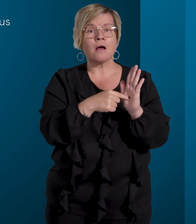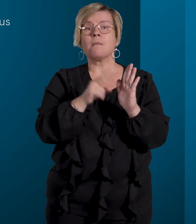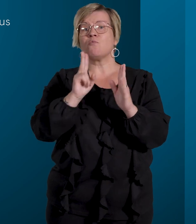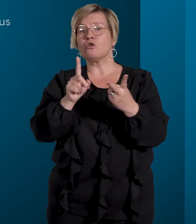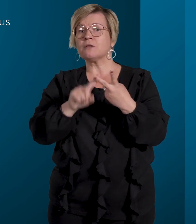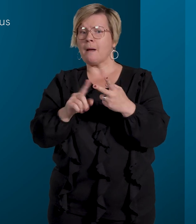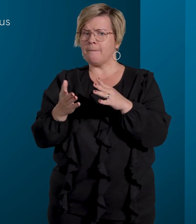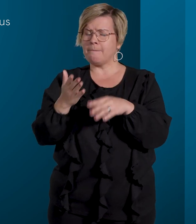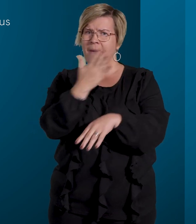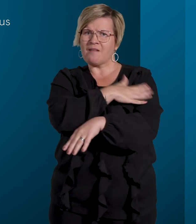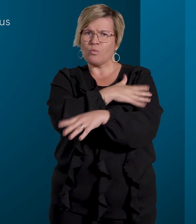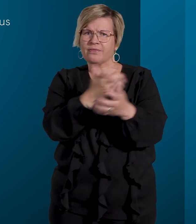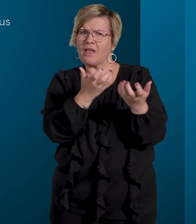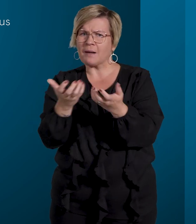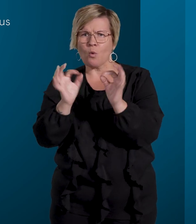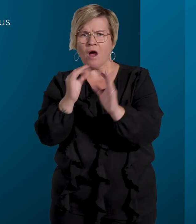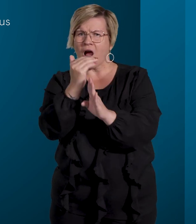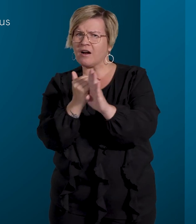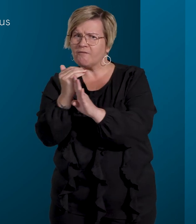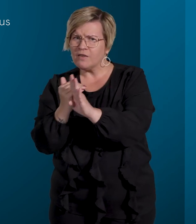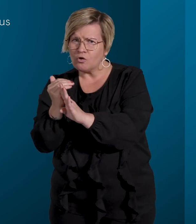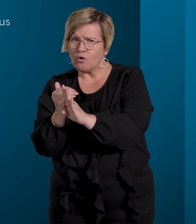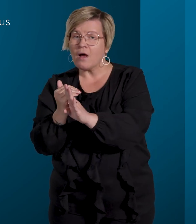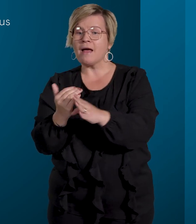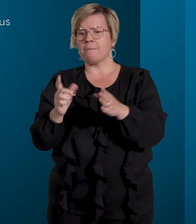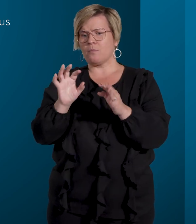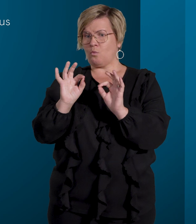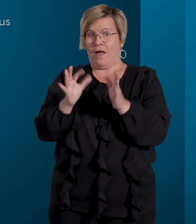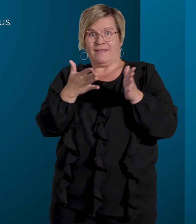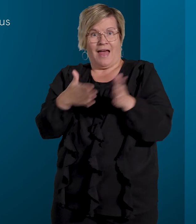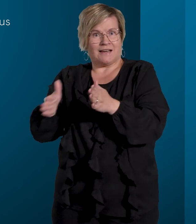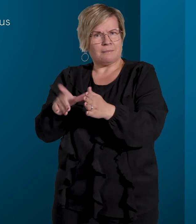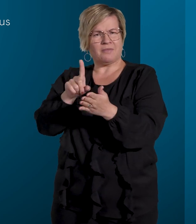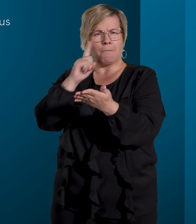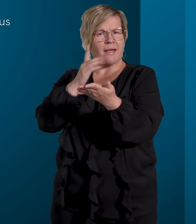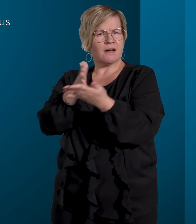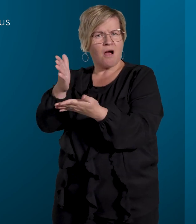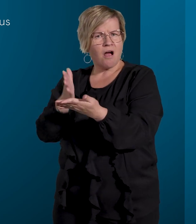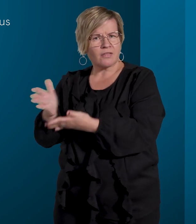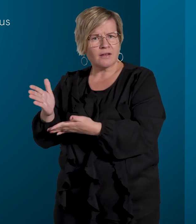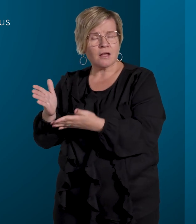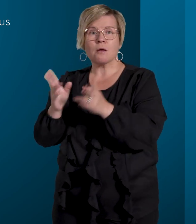palvelun tarpeen arvioinnin ja järjestämisen periaatteet -